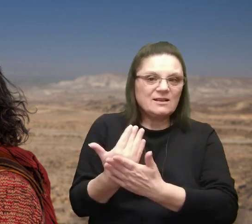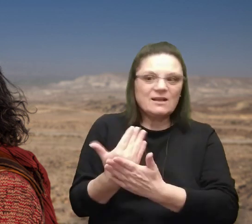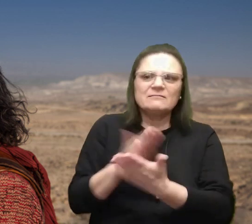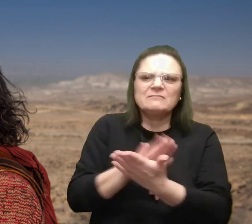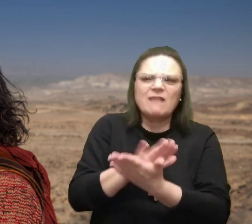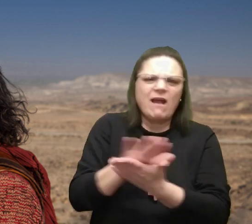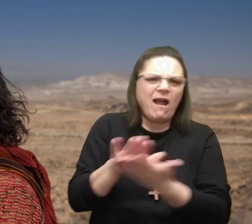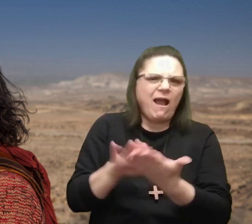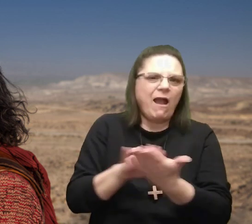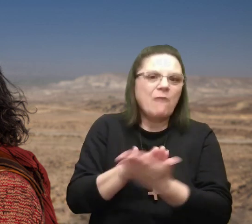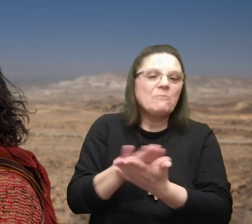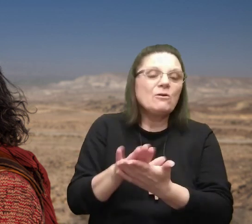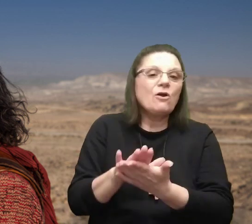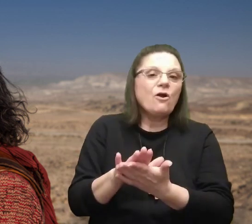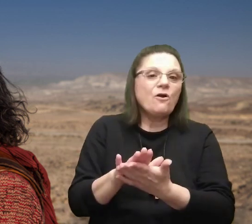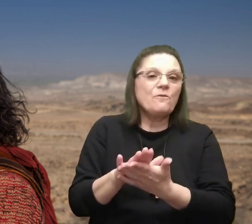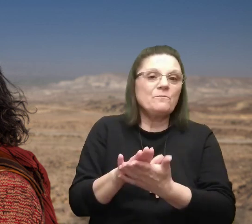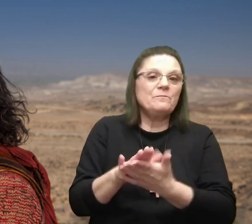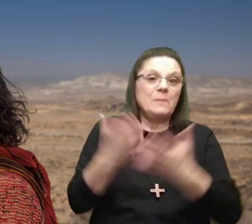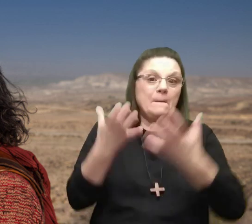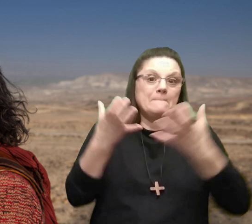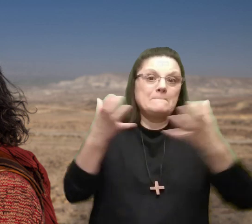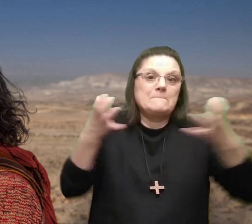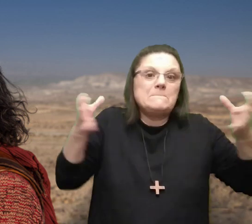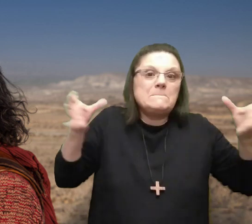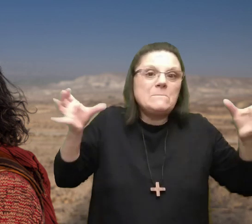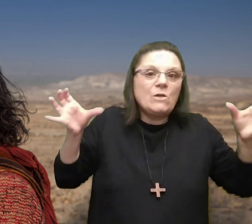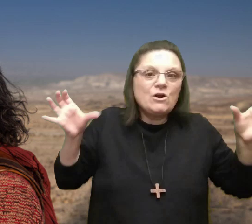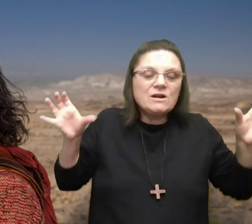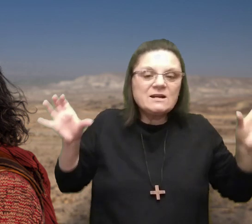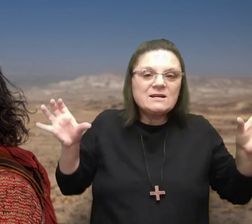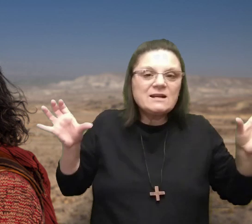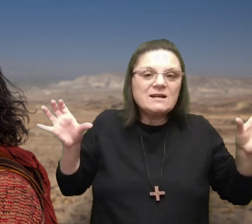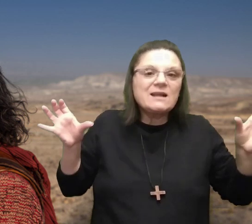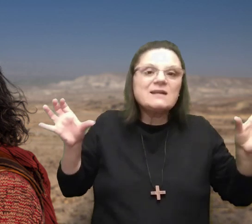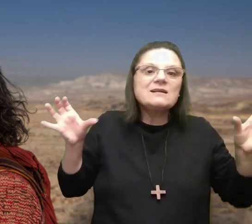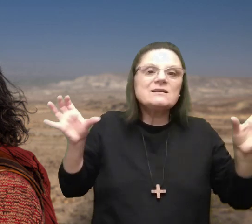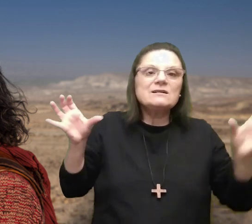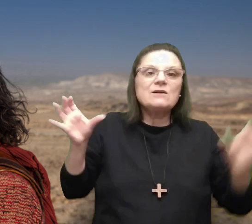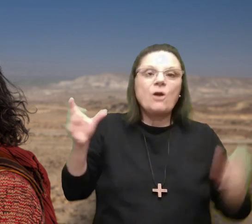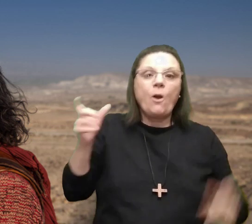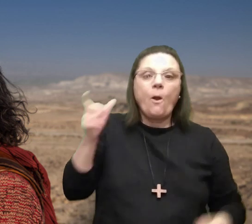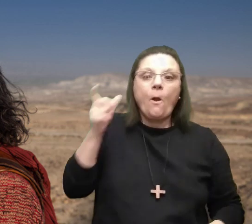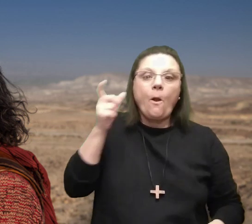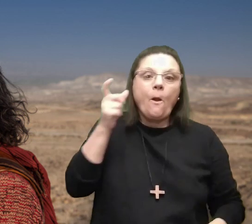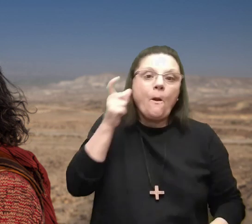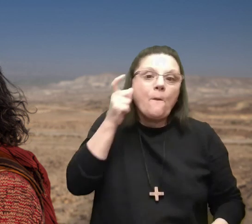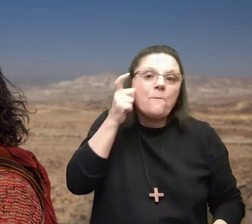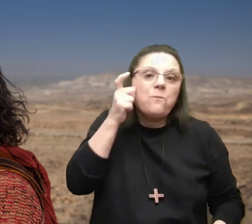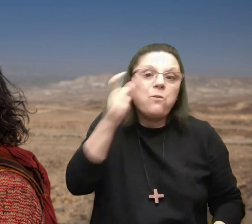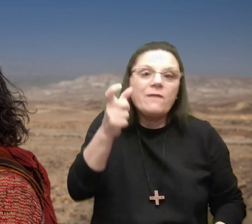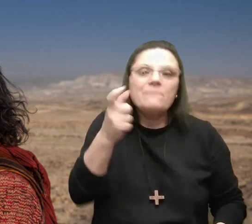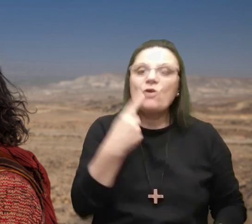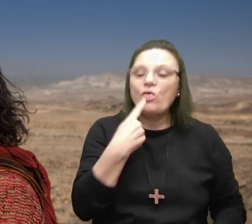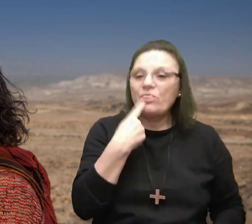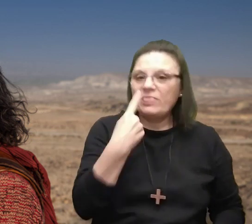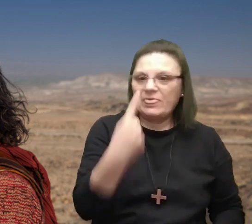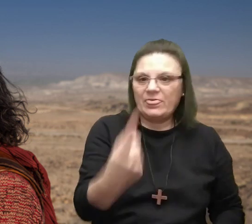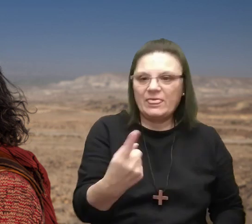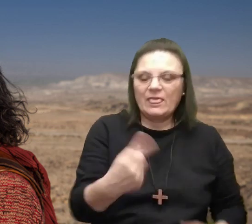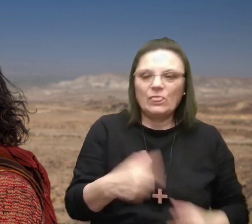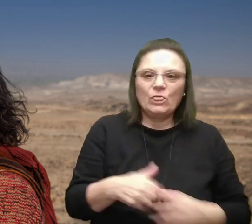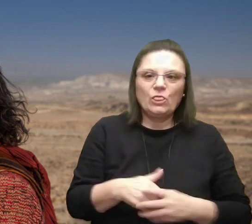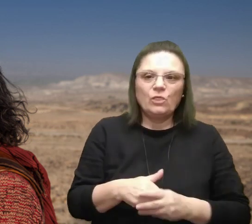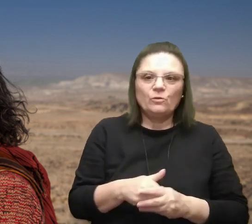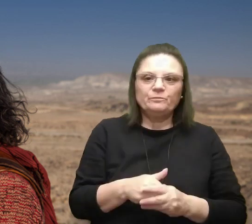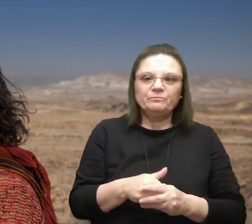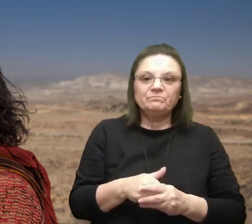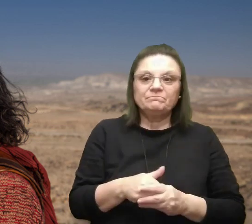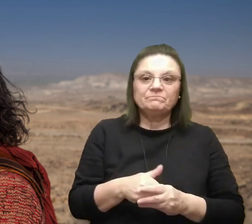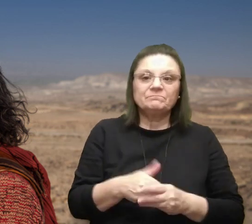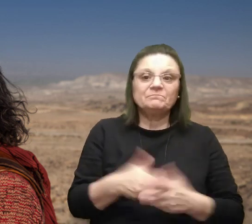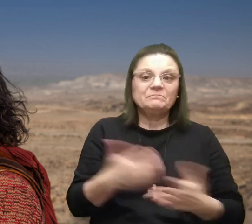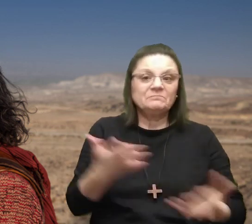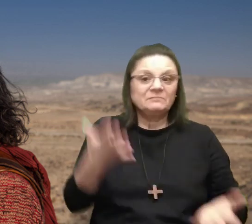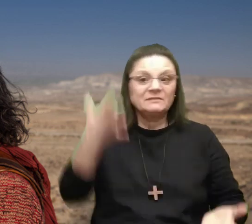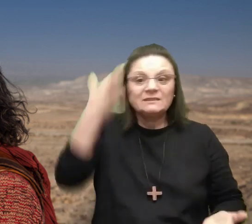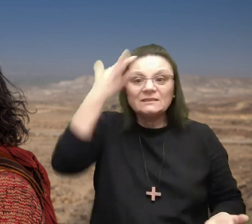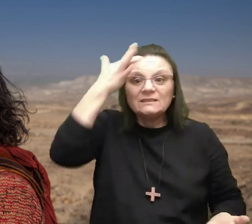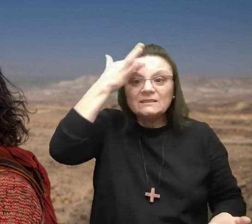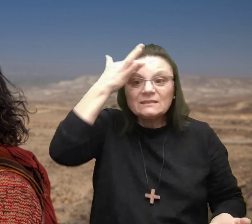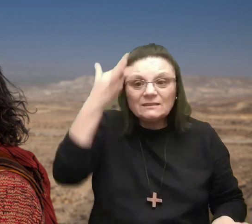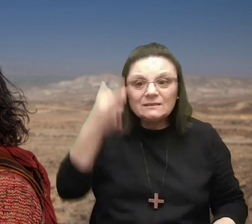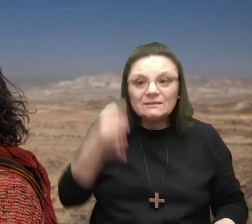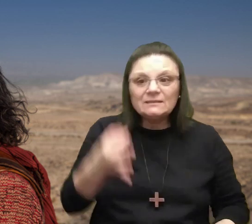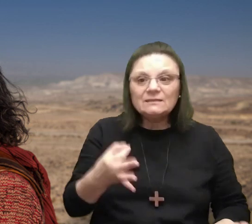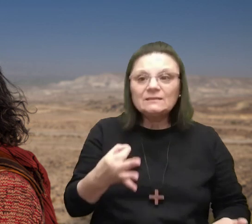En aquellos días, habló Moisés al pueblo, diciendo: